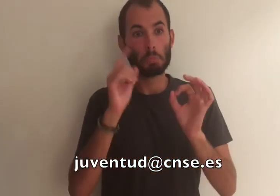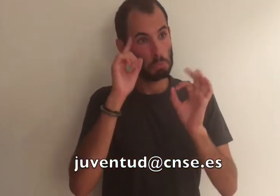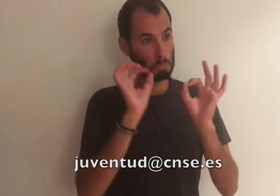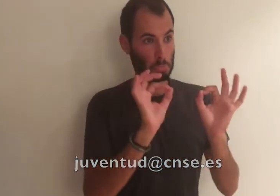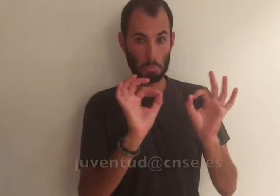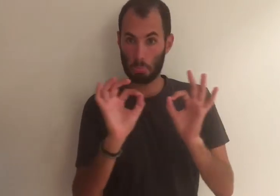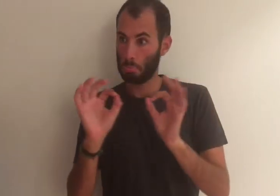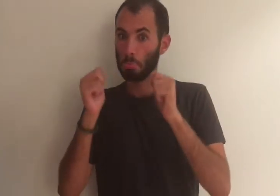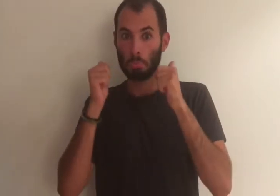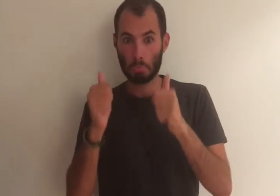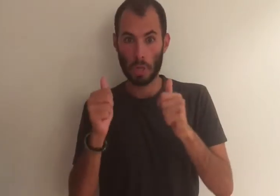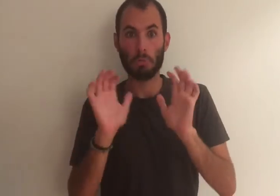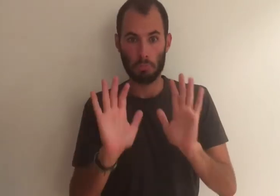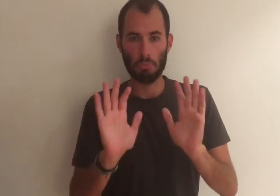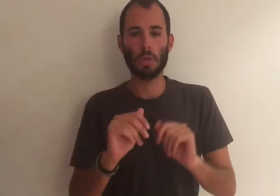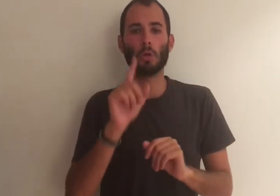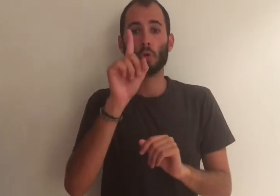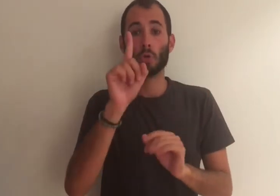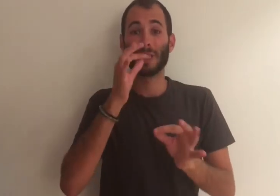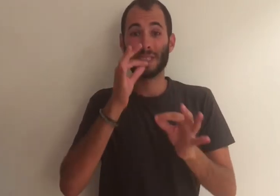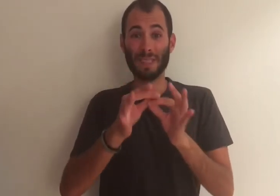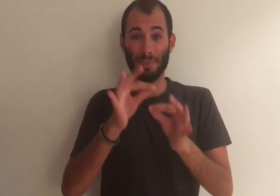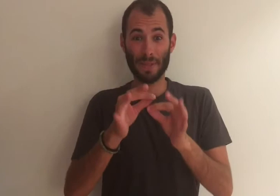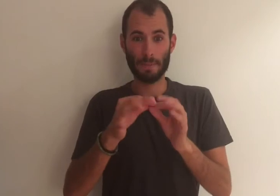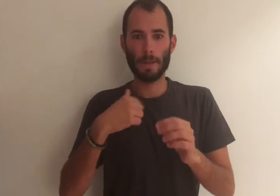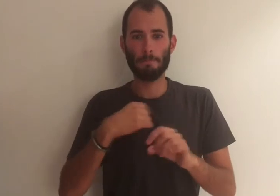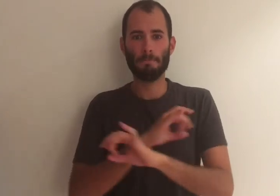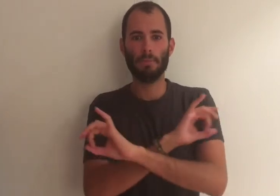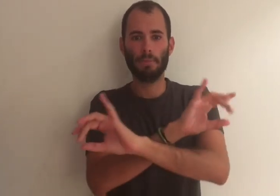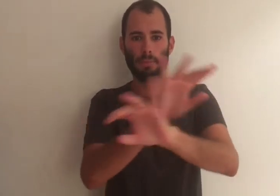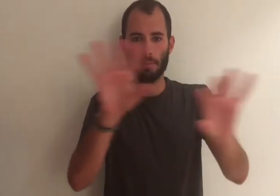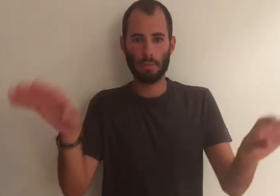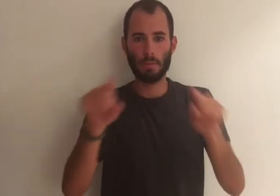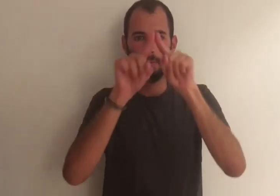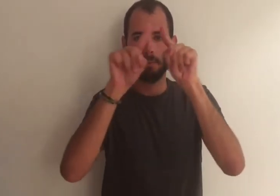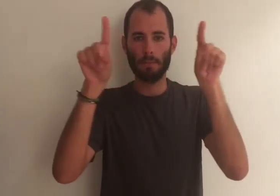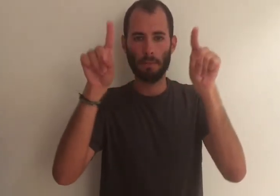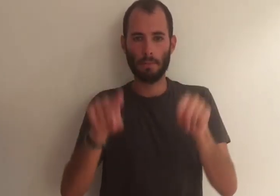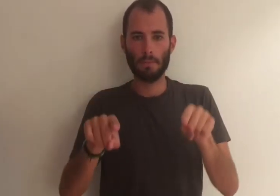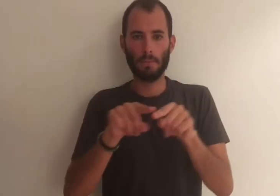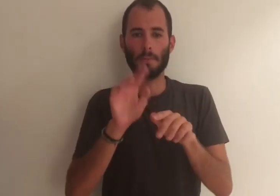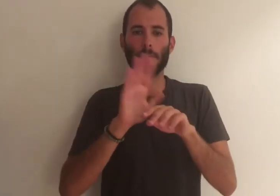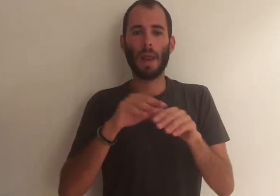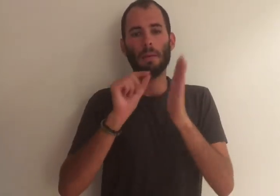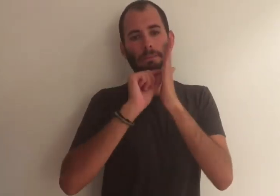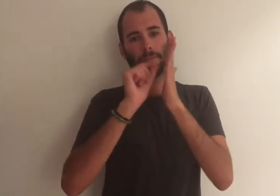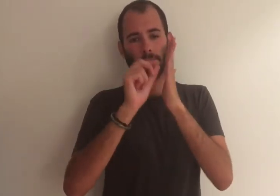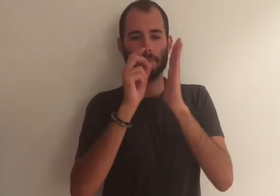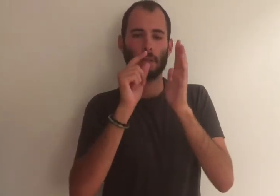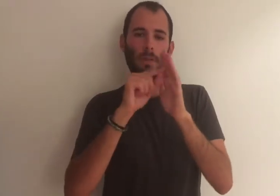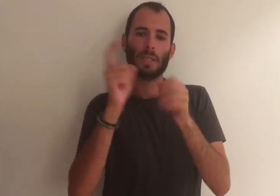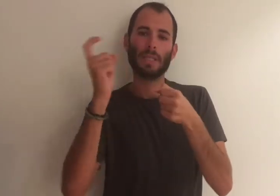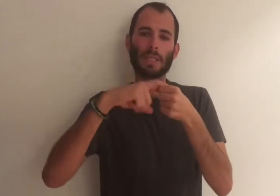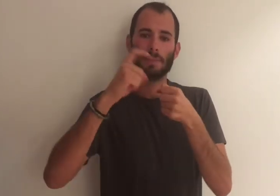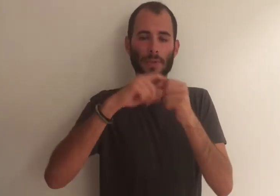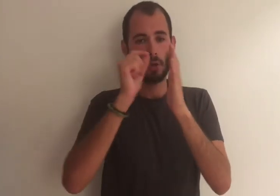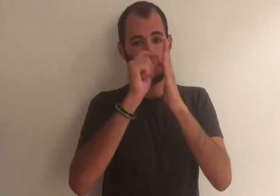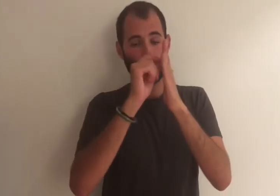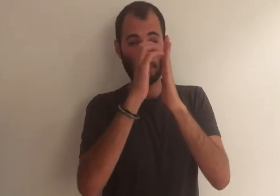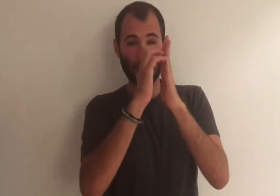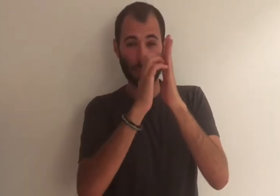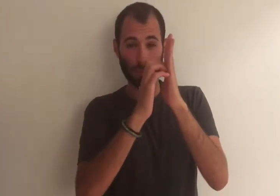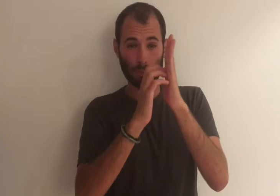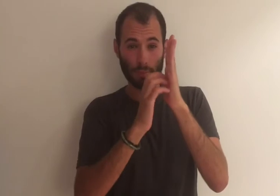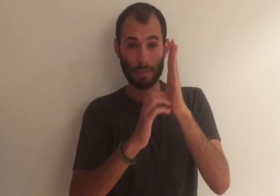Con todo esto aclarado, a partir del 1 de septiembre os facilitaremos el formulario de inscripción.